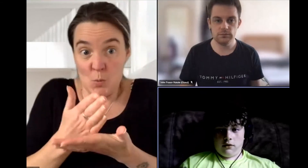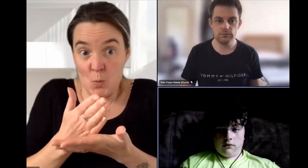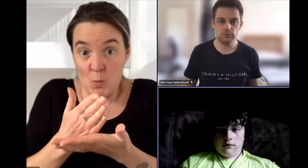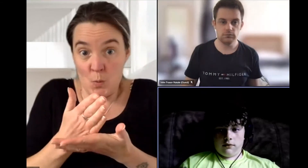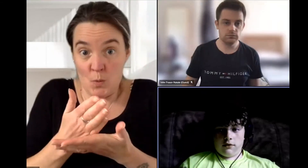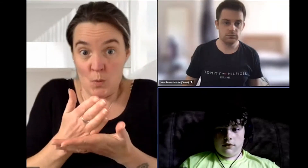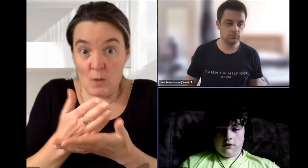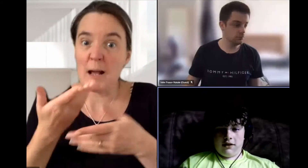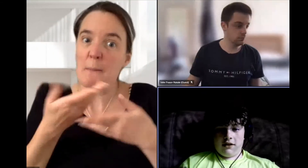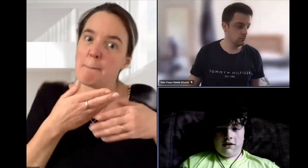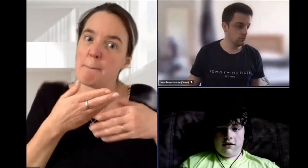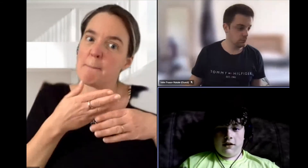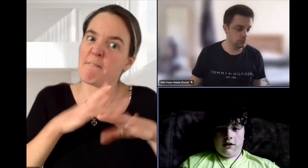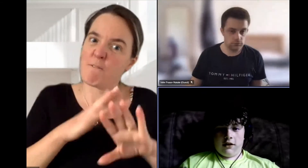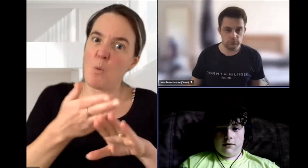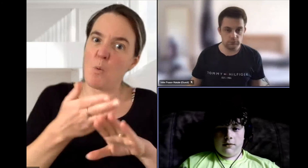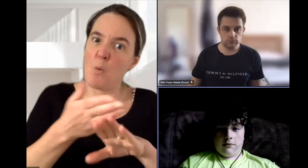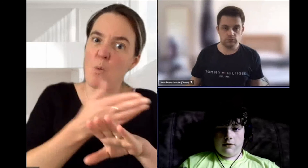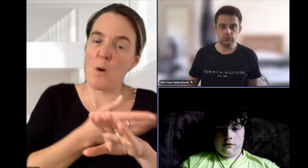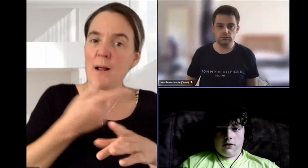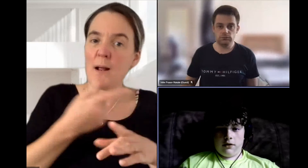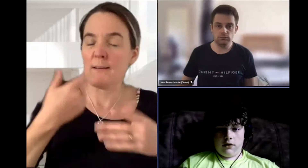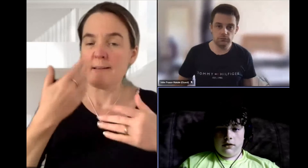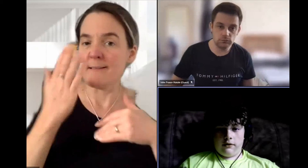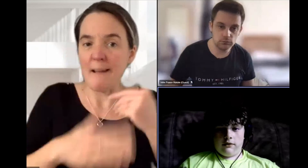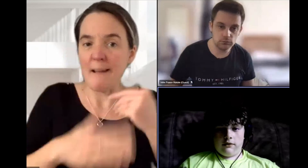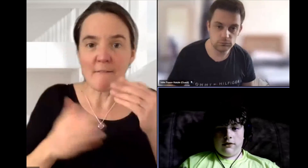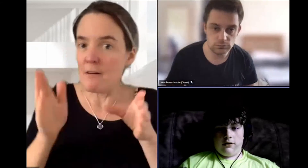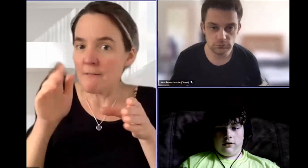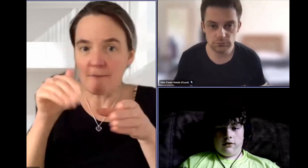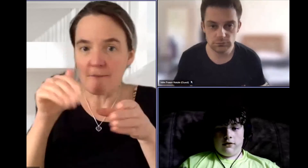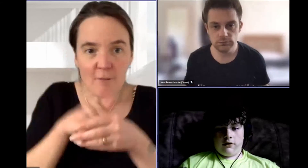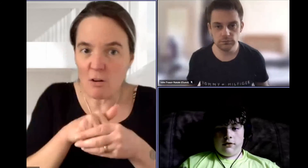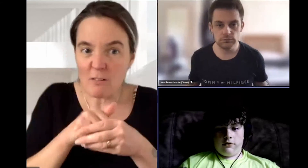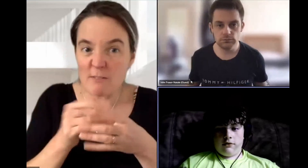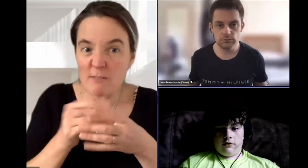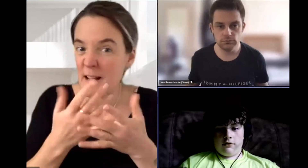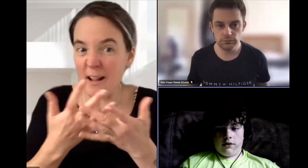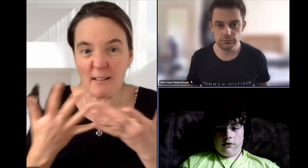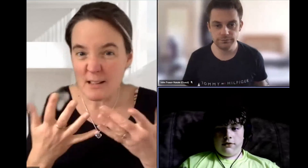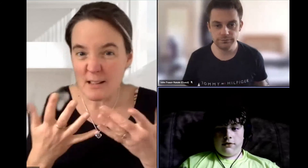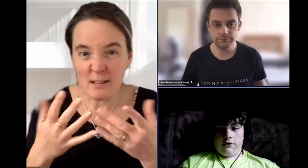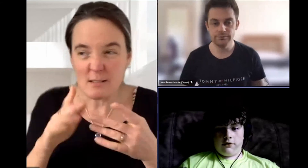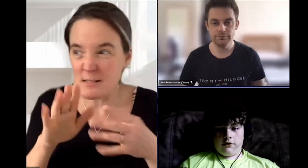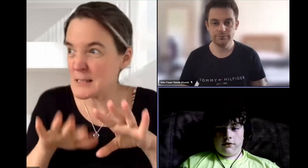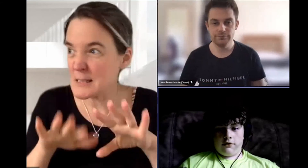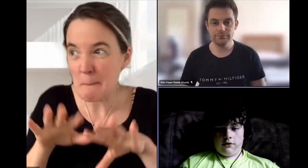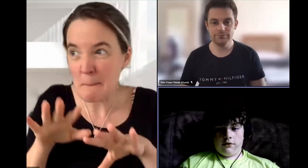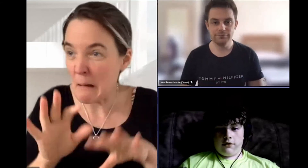dydw i byth wedi cymryd rhan mewn unrhyw beth tebyg o’r blaen.